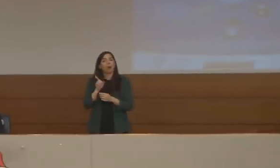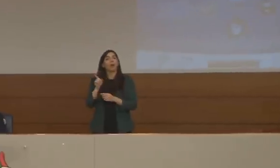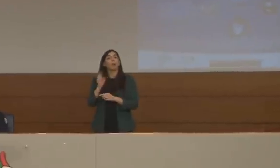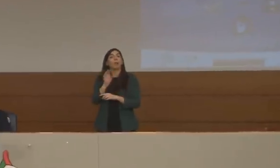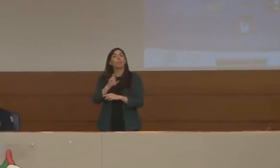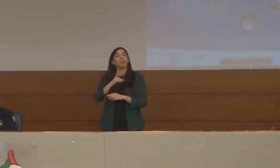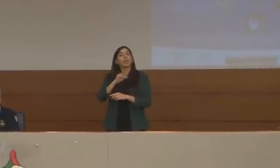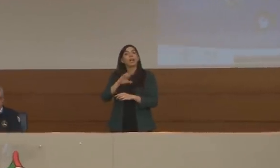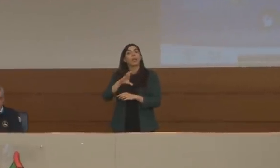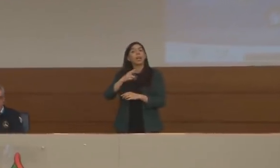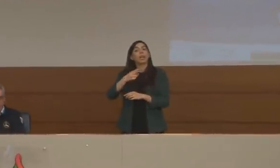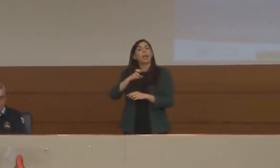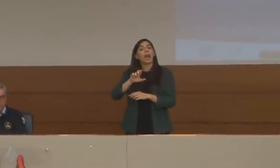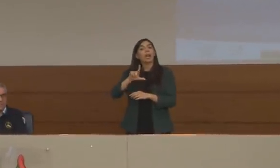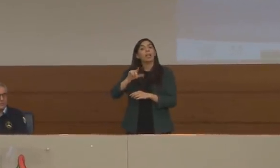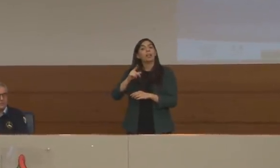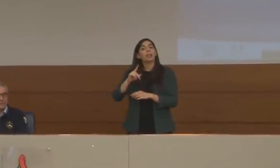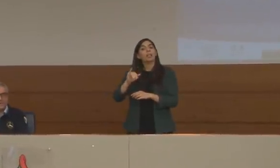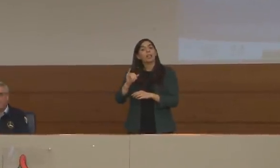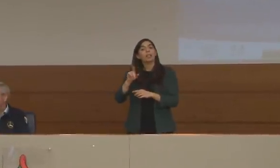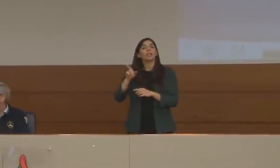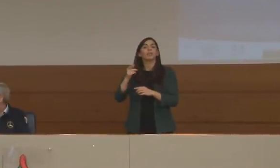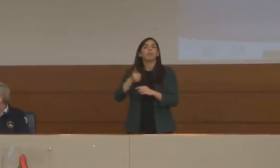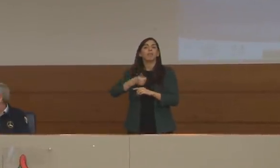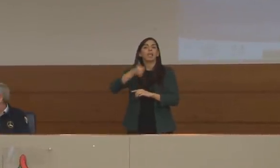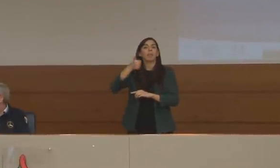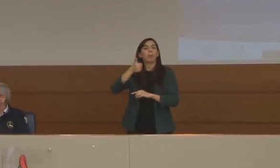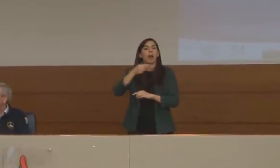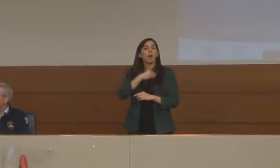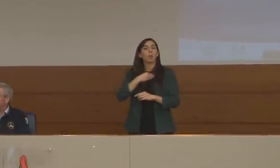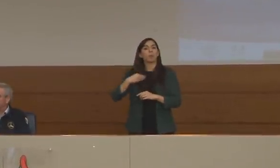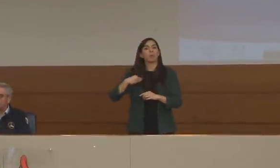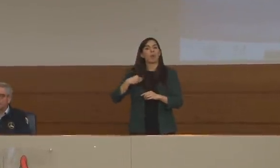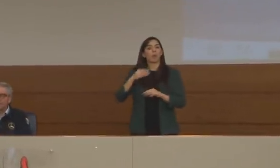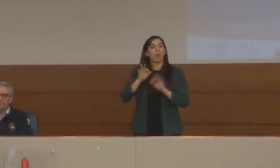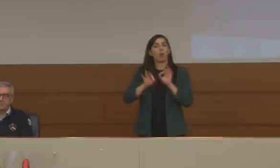di Pneumologia del Policlinico Gemelli di Roma ed è componente del Comitato